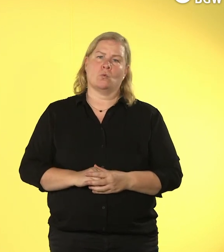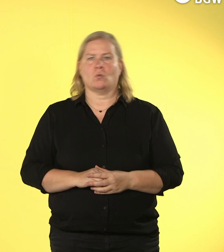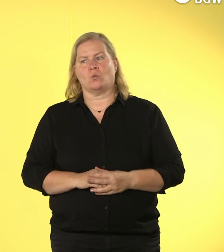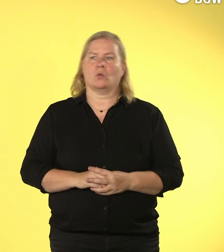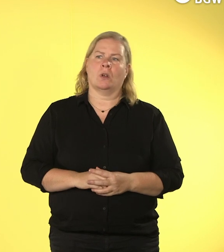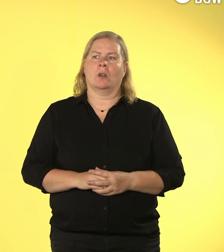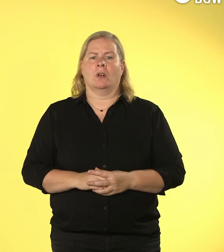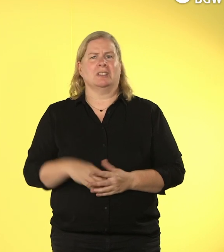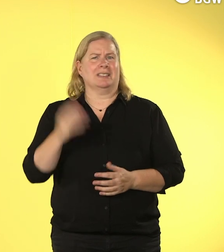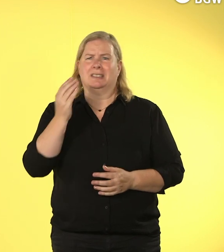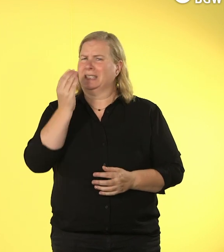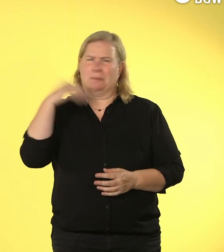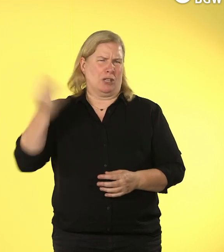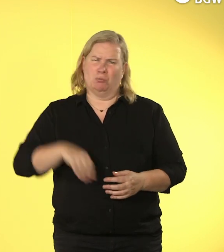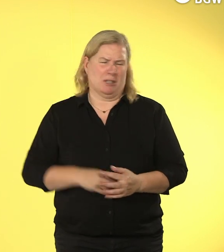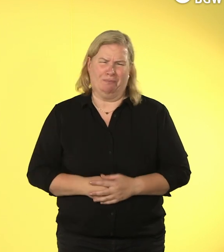Das gefällt mir nicht so gut.